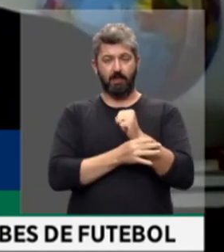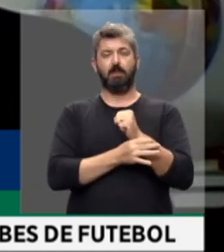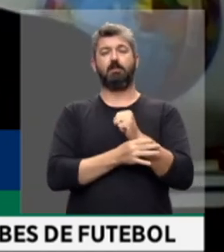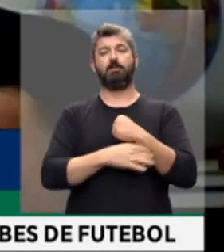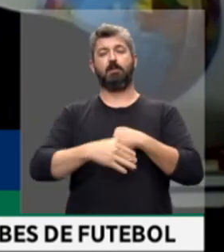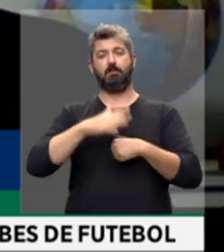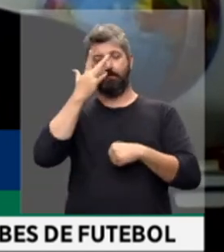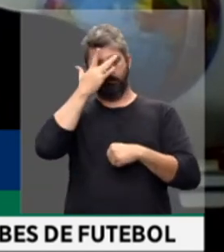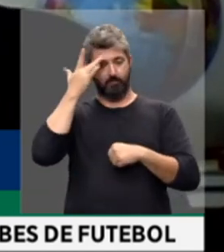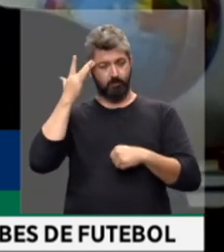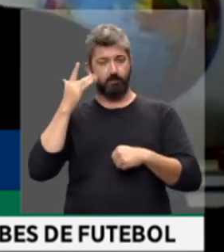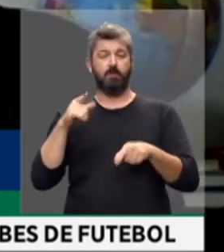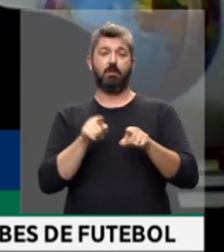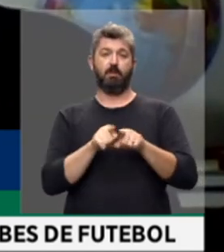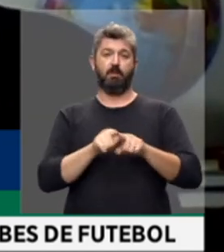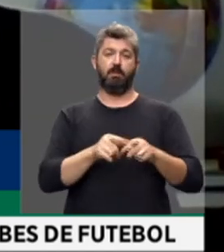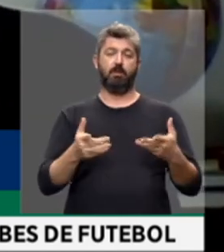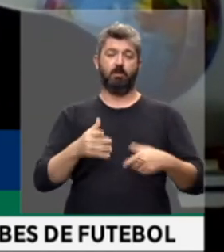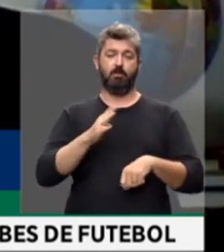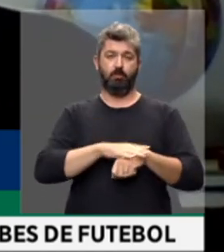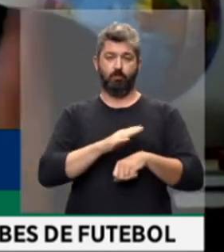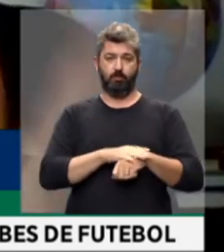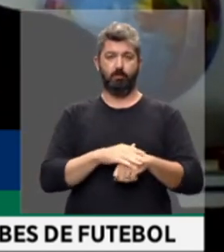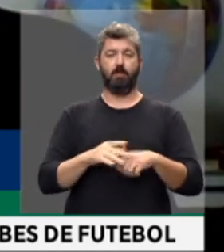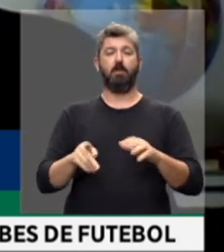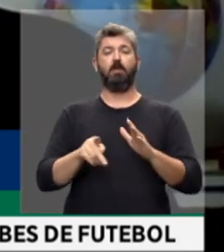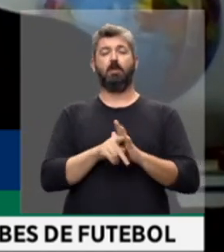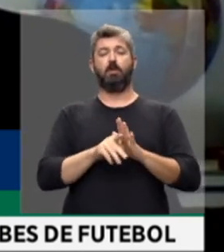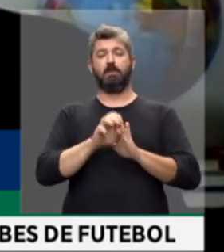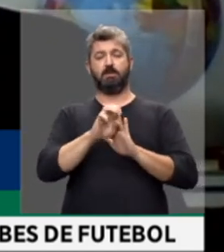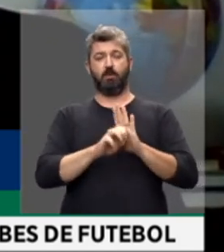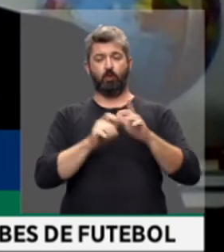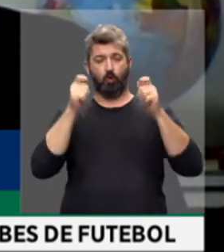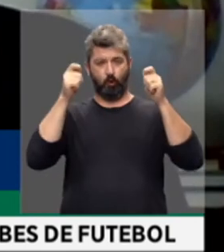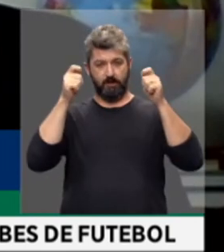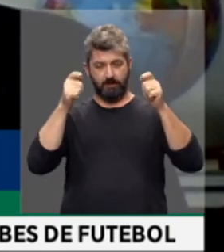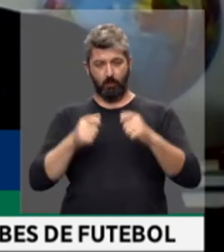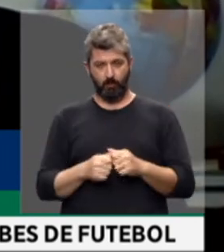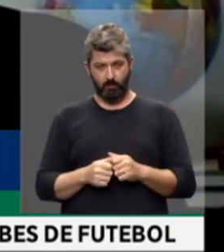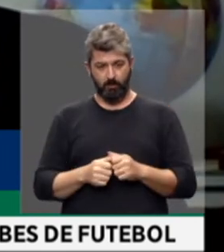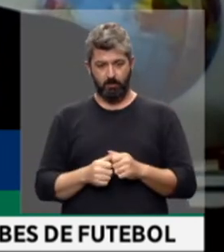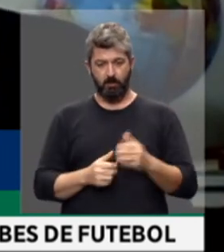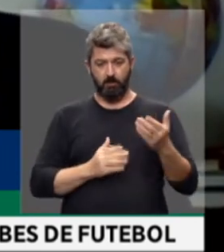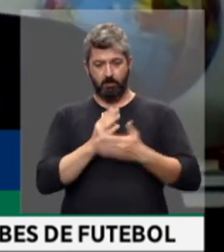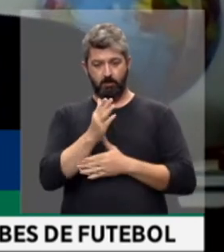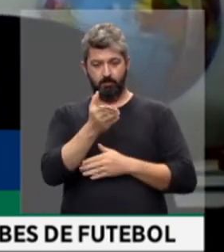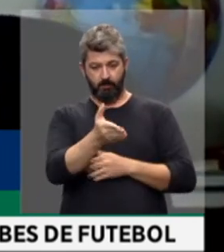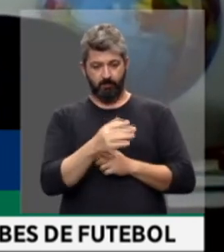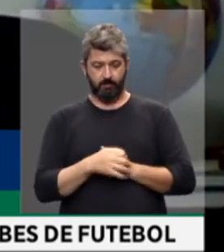ESTAMOS FAZENDO A DEFESA, DESTACANDO EXATAMENTE PARA DAR ESSA GARANTIA, ESSA SEGURANÇA PARA AS PESSOAS E PRINCIPALMENTE NESSA OPERAÇÃO DO ESTATUTO DO